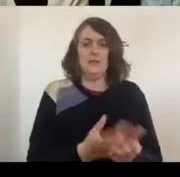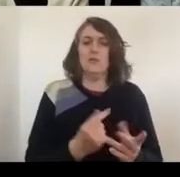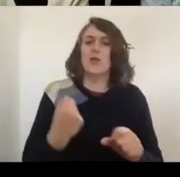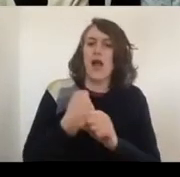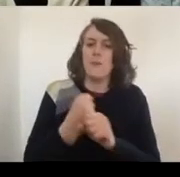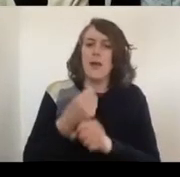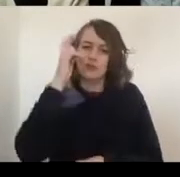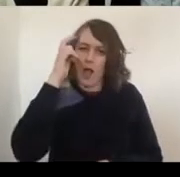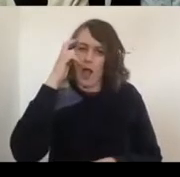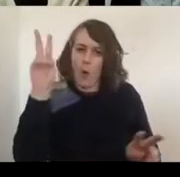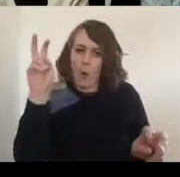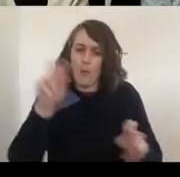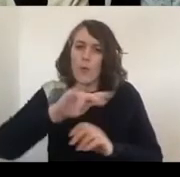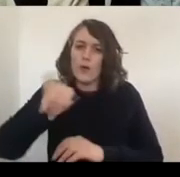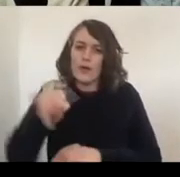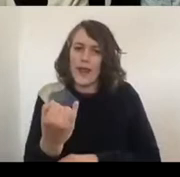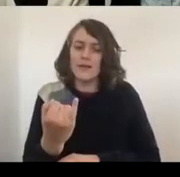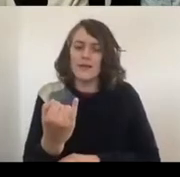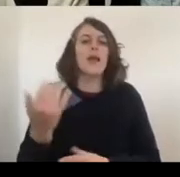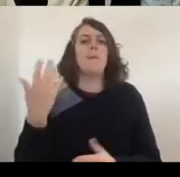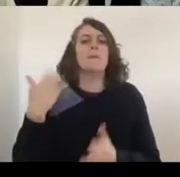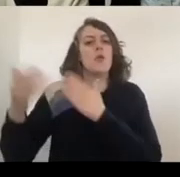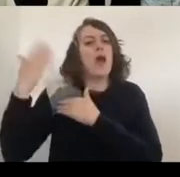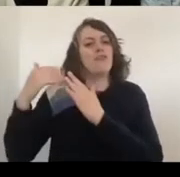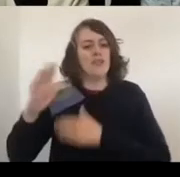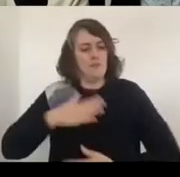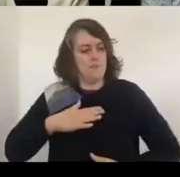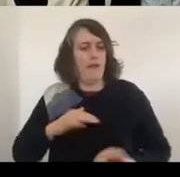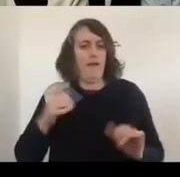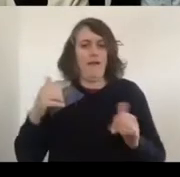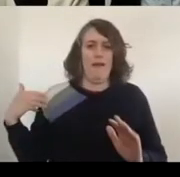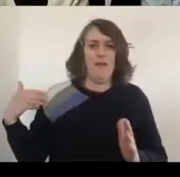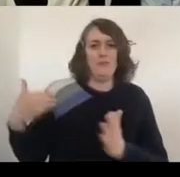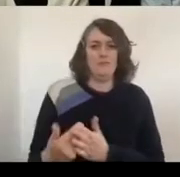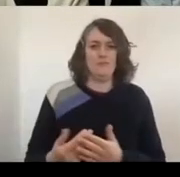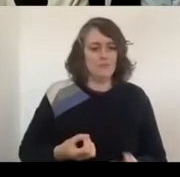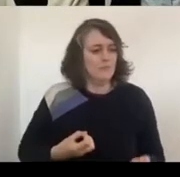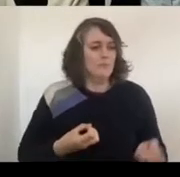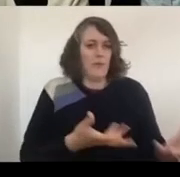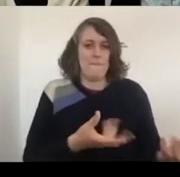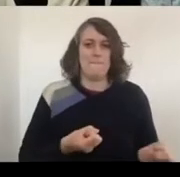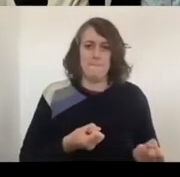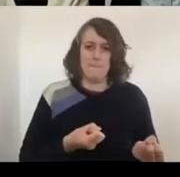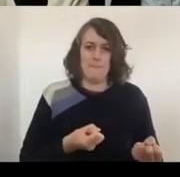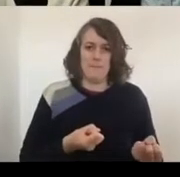die biografische Erzählung und wir versuchen immer wieder, dass eben immer unterschiedliche